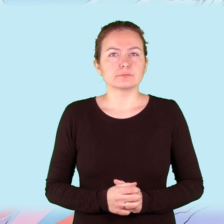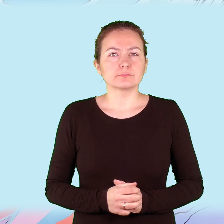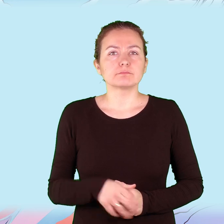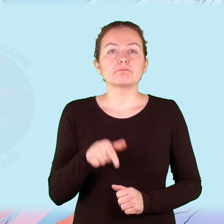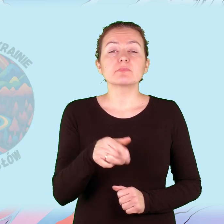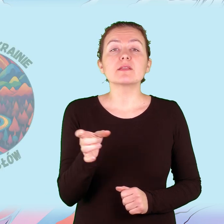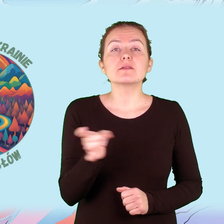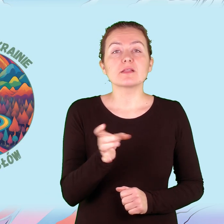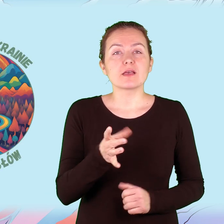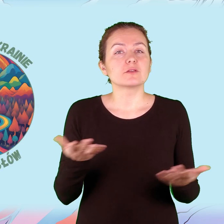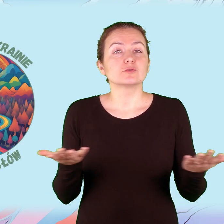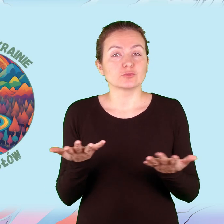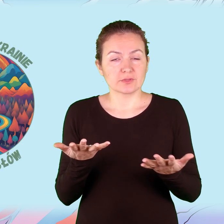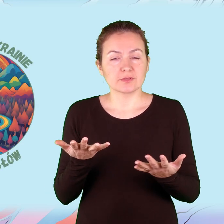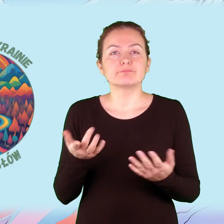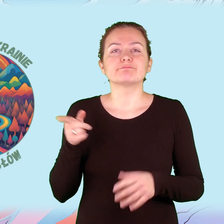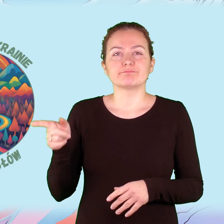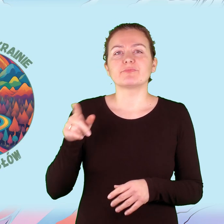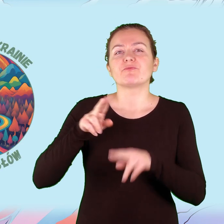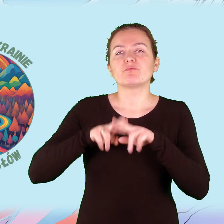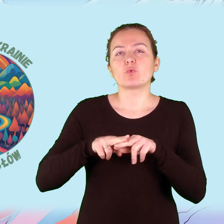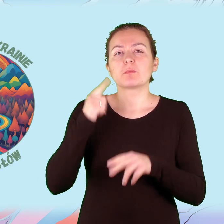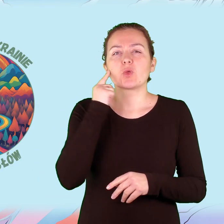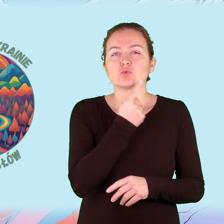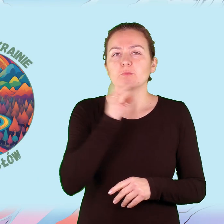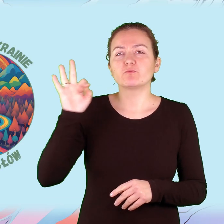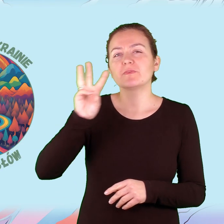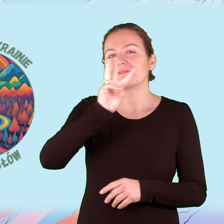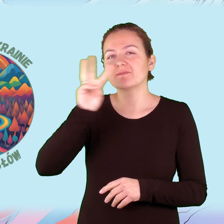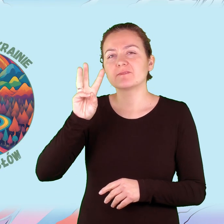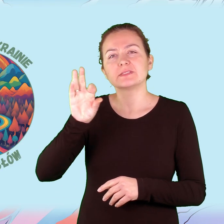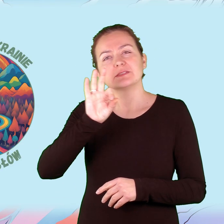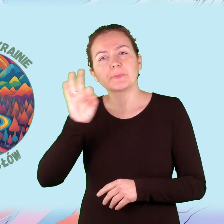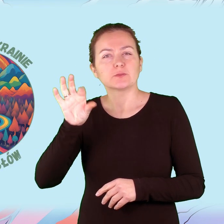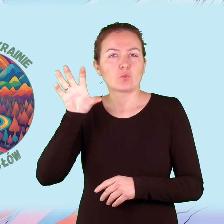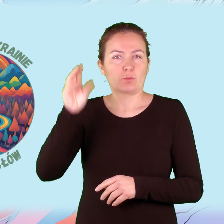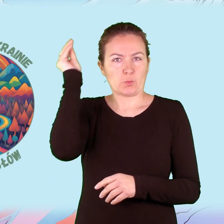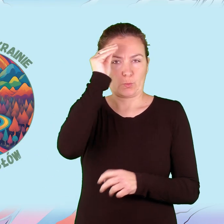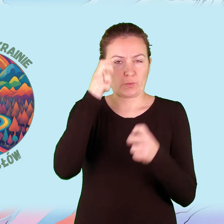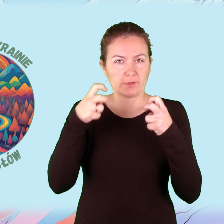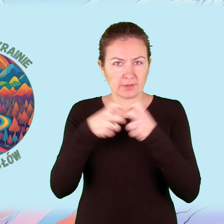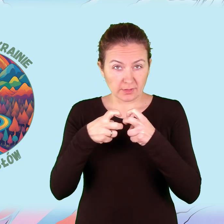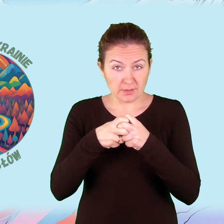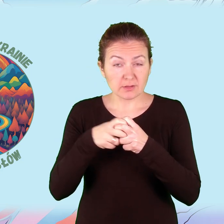Gra znajduje się na platformie e-learningowej Fundacji Między Uszami.